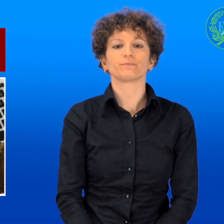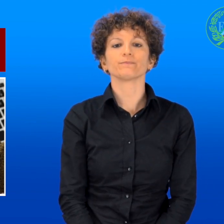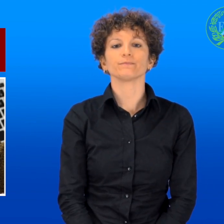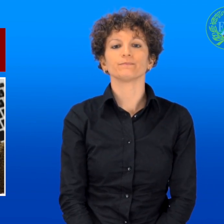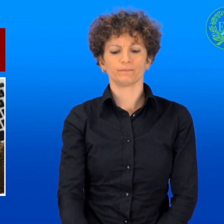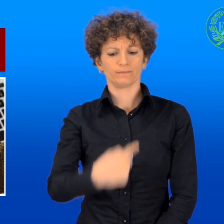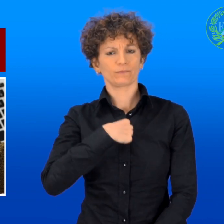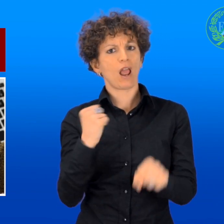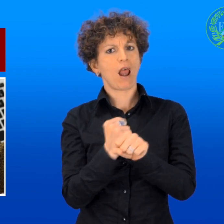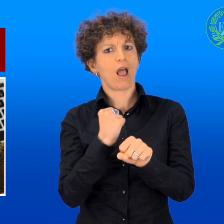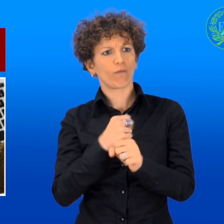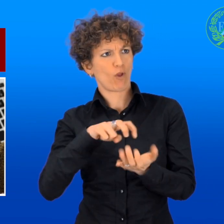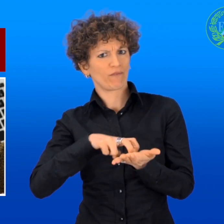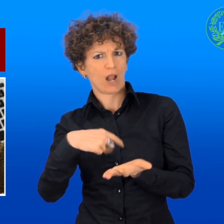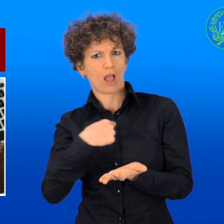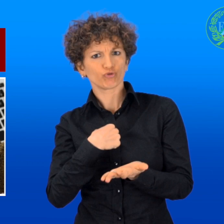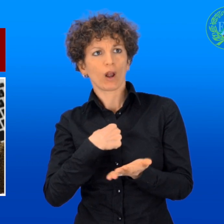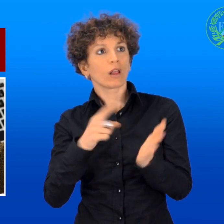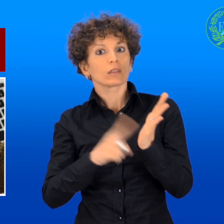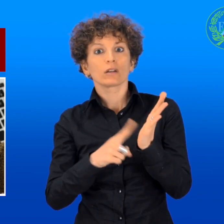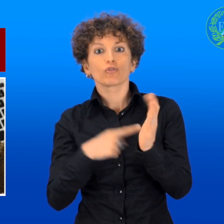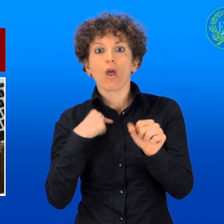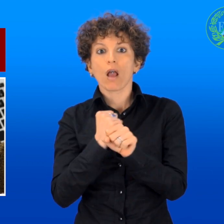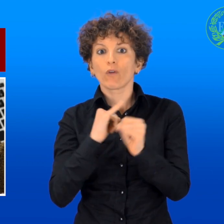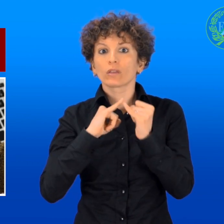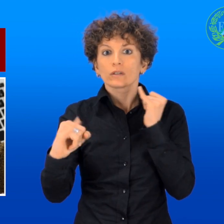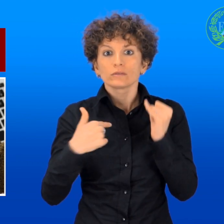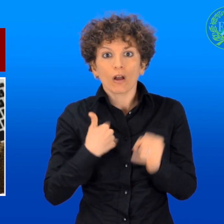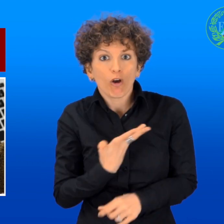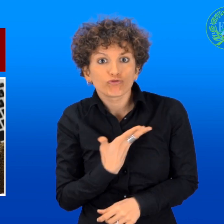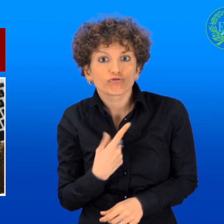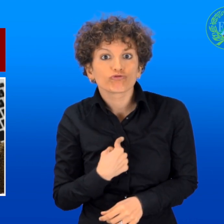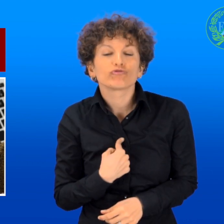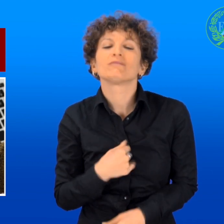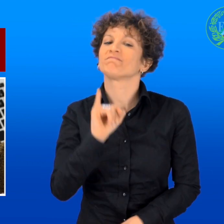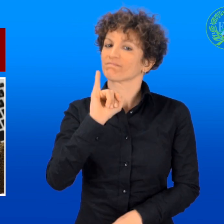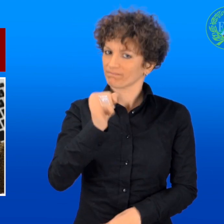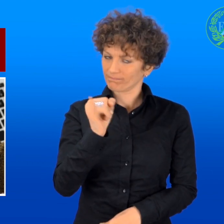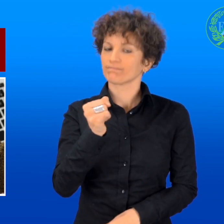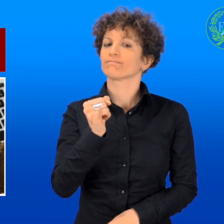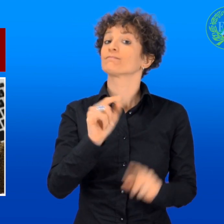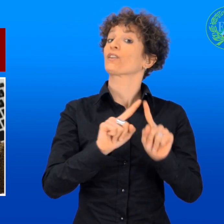Sono un lavoratore fragile, ho diritto a svolgere la prestazione lavorativa in smart working? La risposta è SÌ